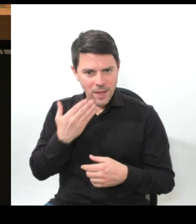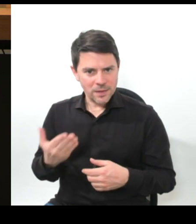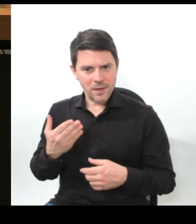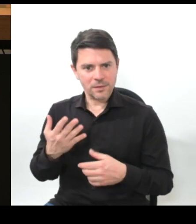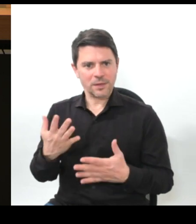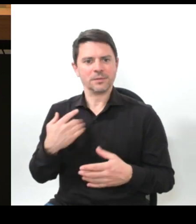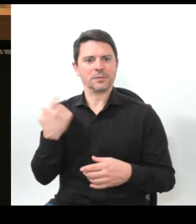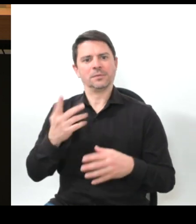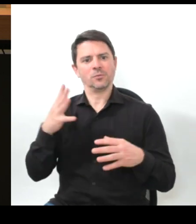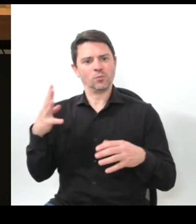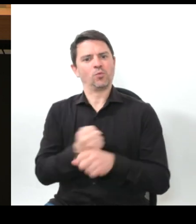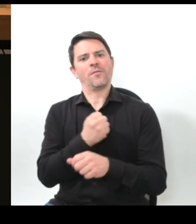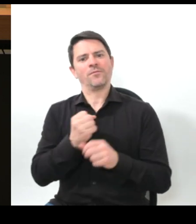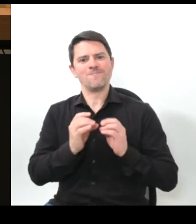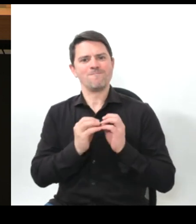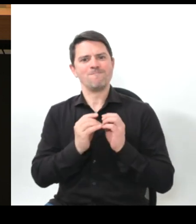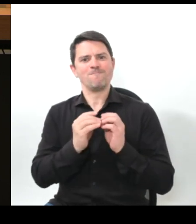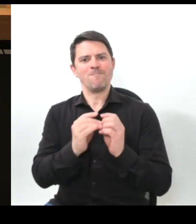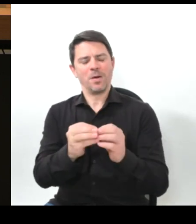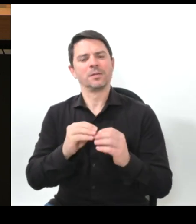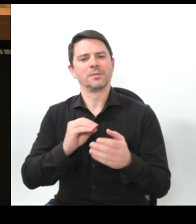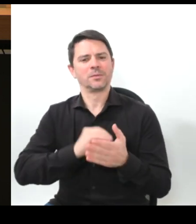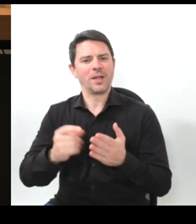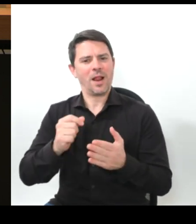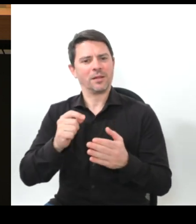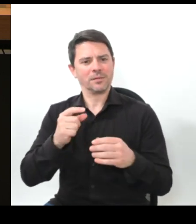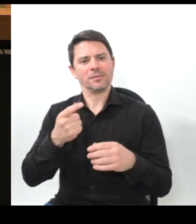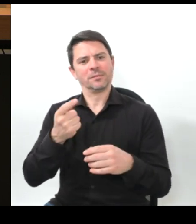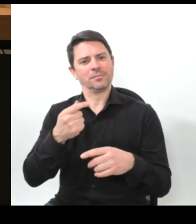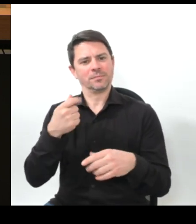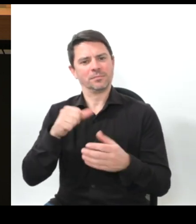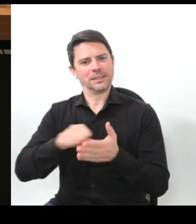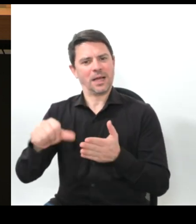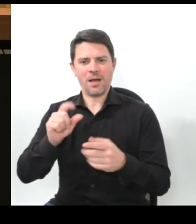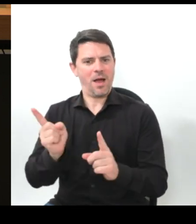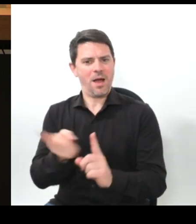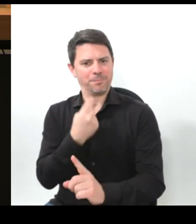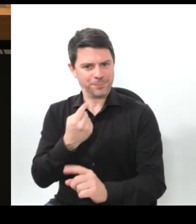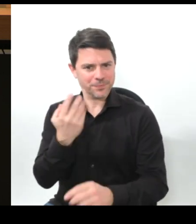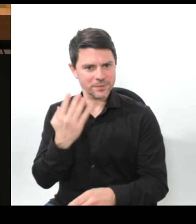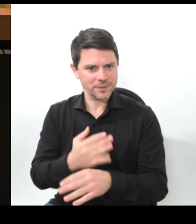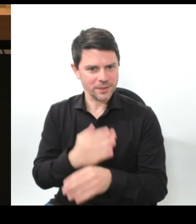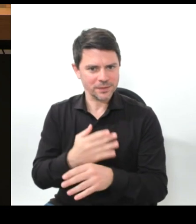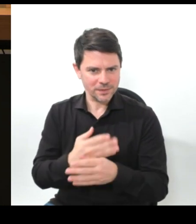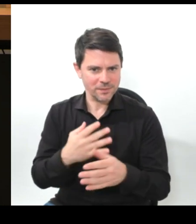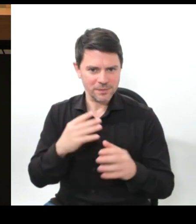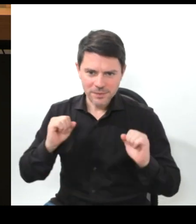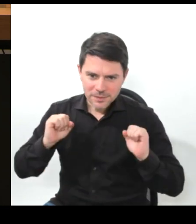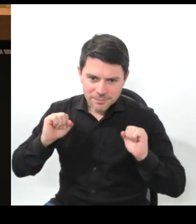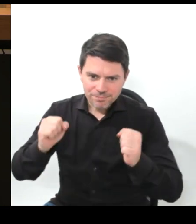Gesundheitswesen zu gewinnen, gerade zu ihnen greifen, zerren. Dazu gehört ganz zentral die konsequente Umsetzung